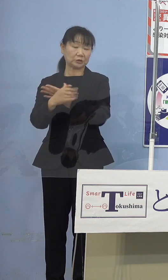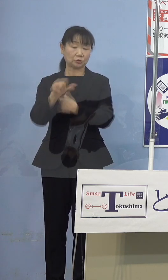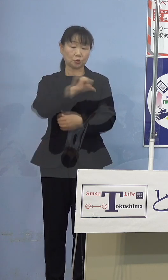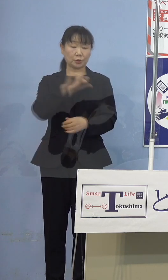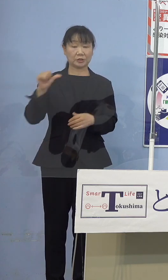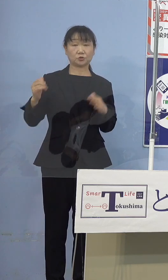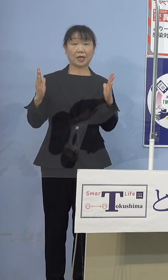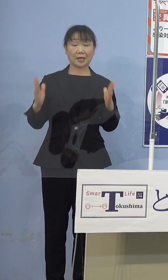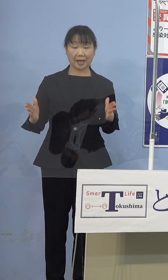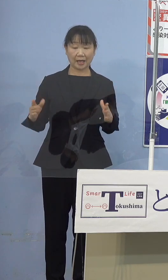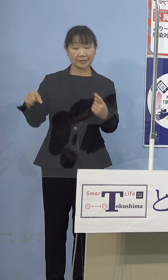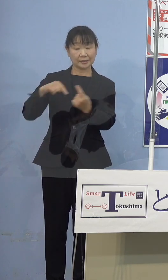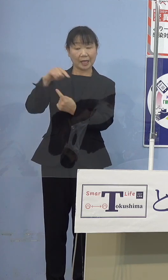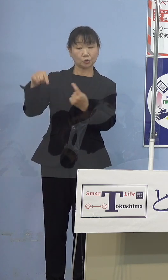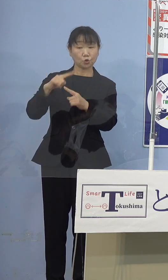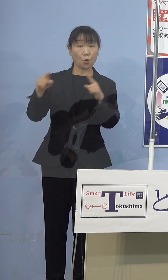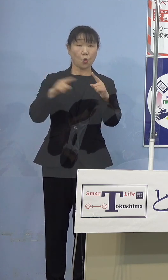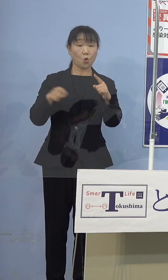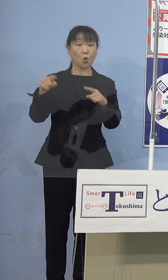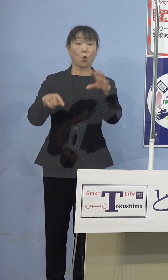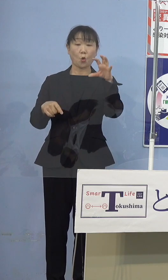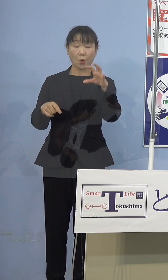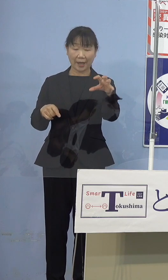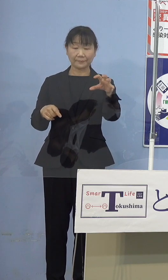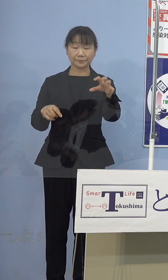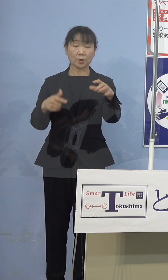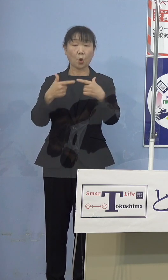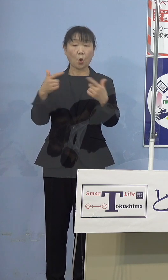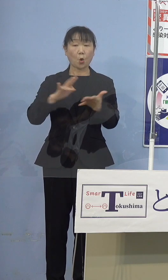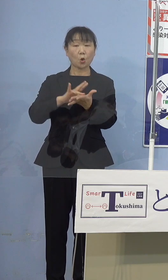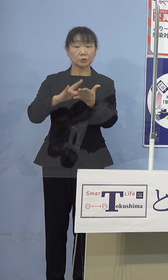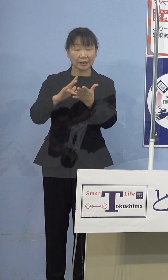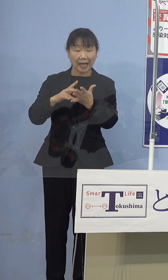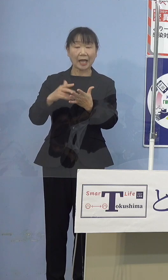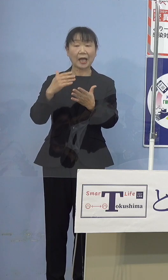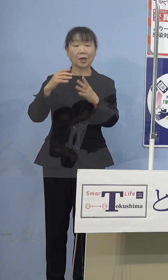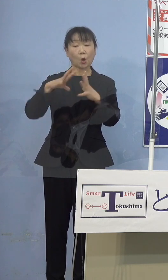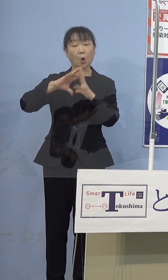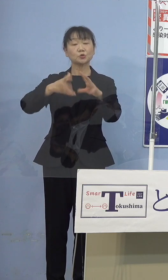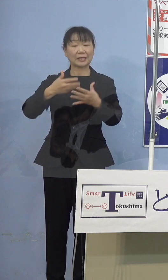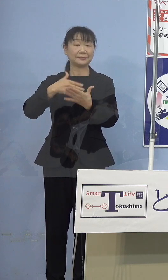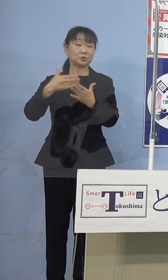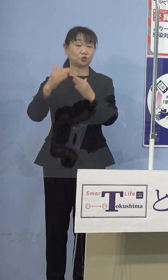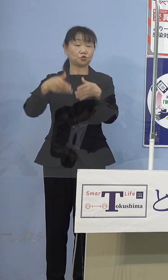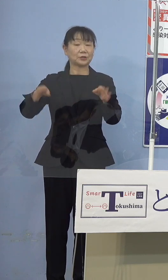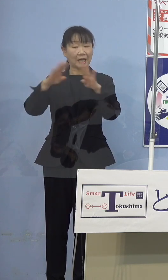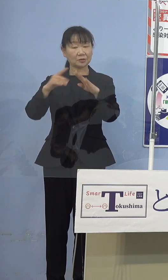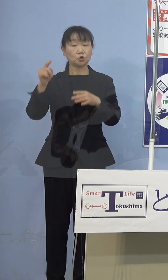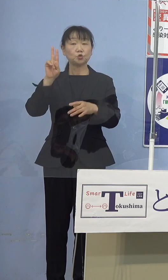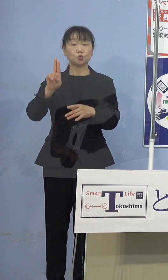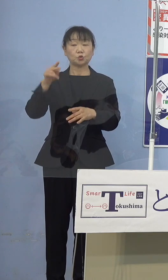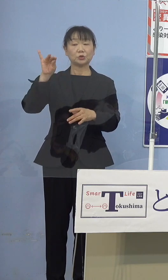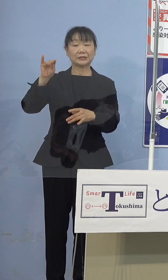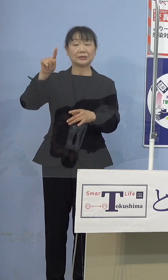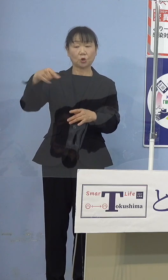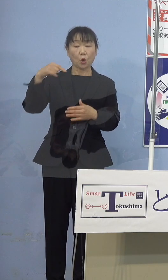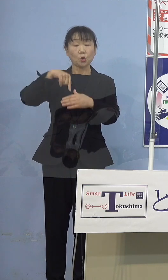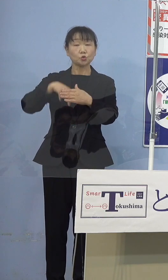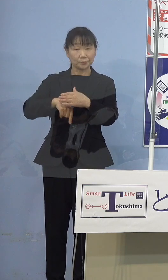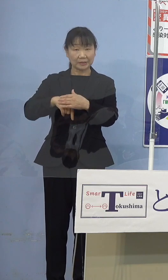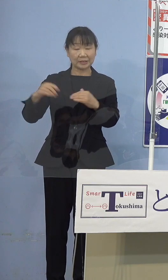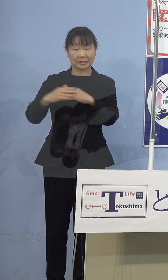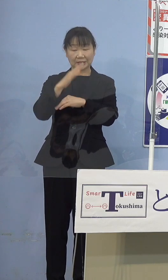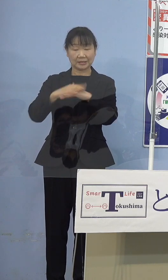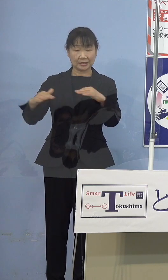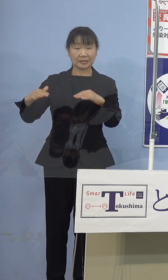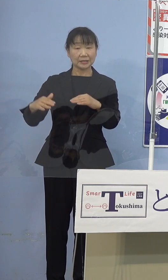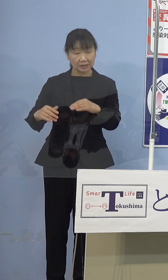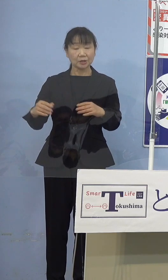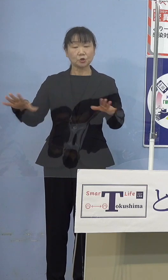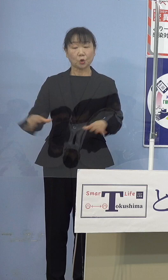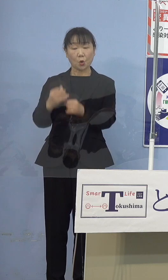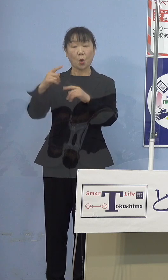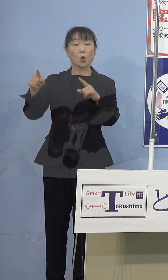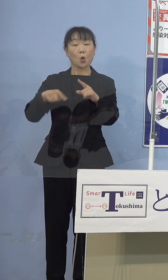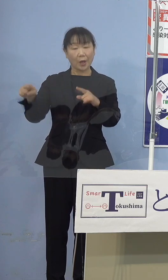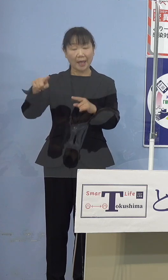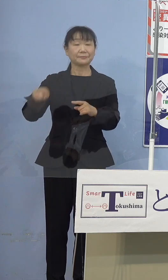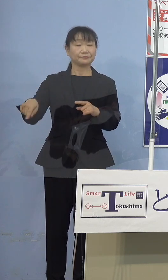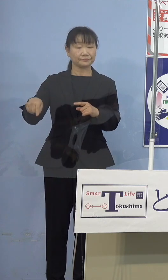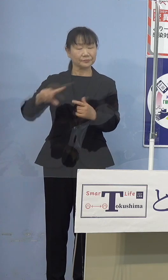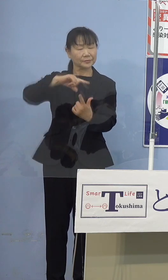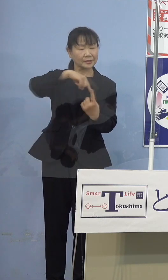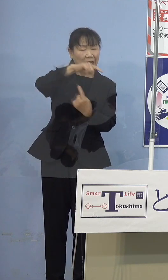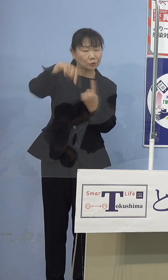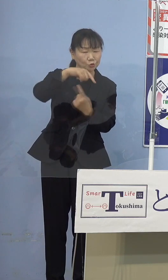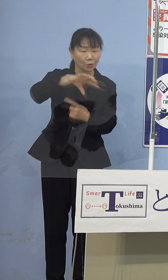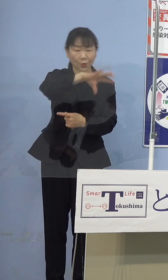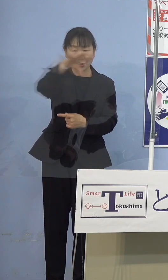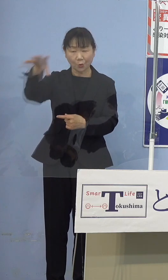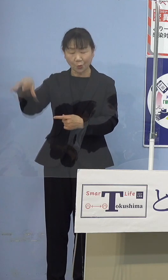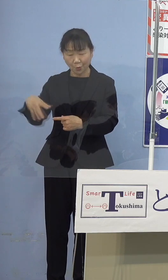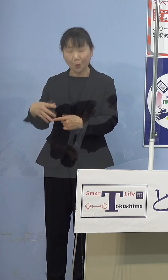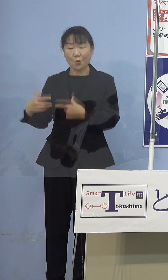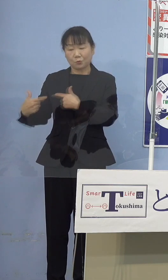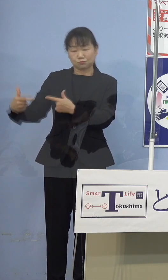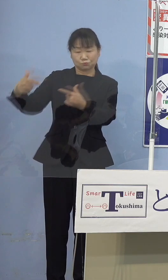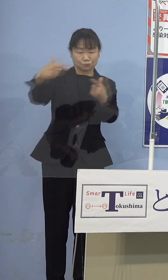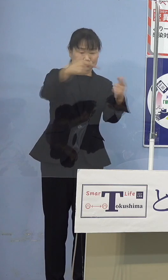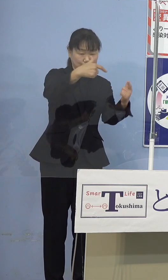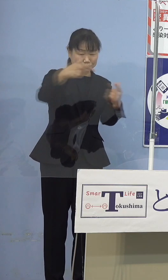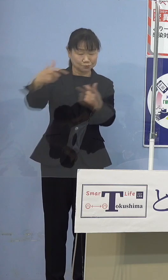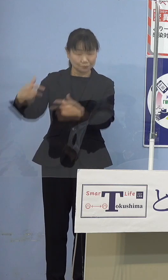鳴門公園、大塚国際美術館、ウチノ海総合公園など 鳴門エリアを無料で周遊する実証運行が行われます